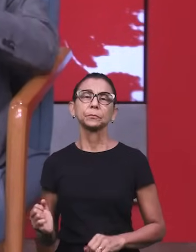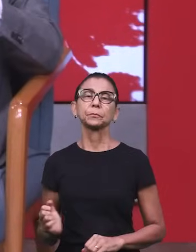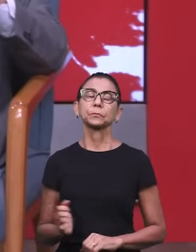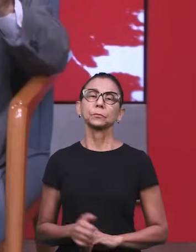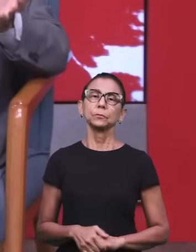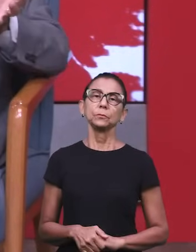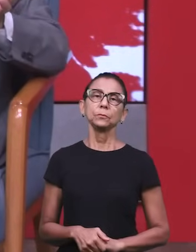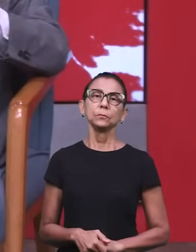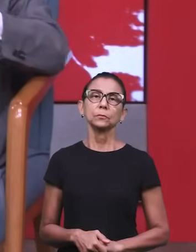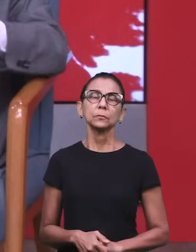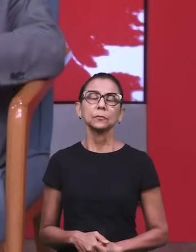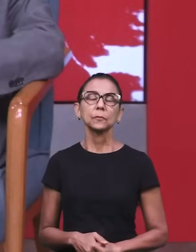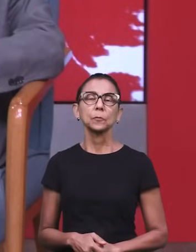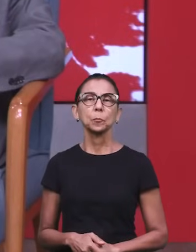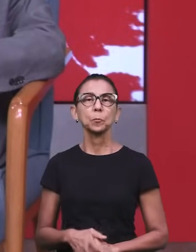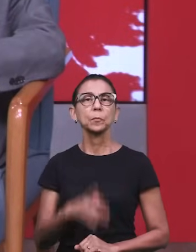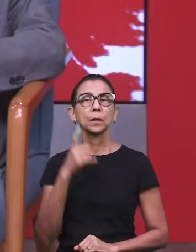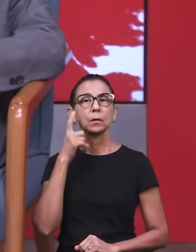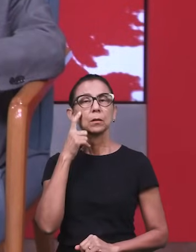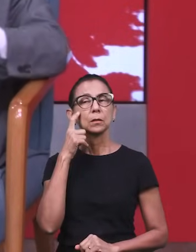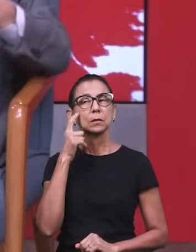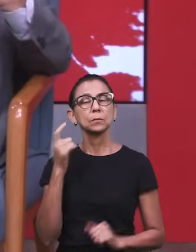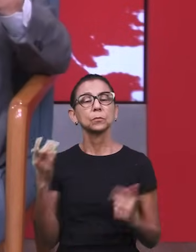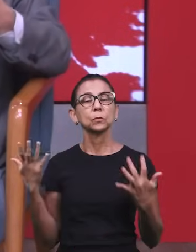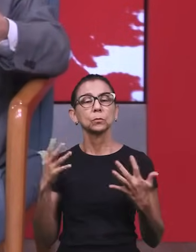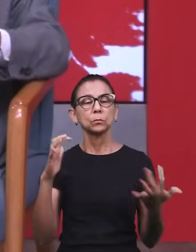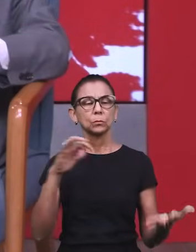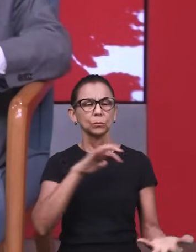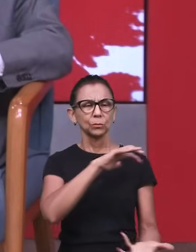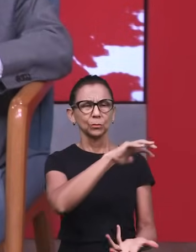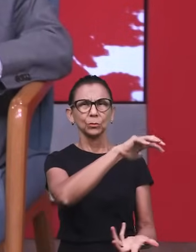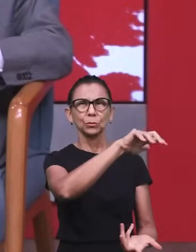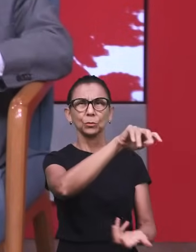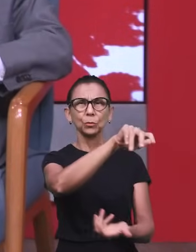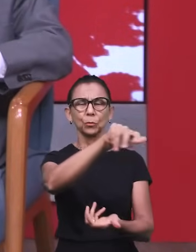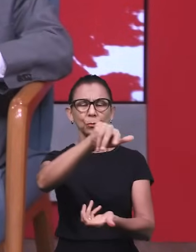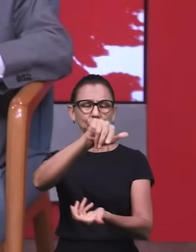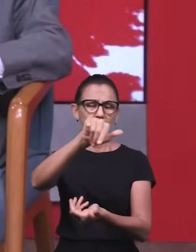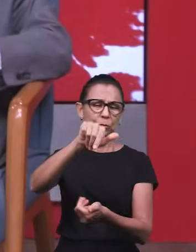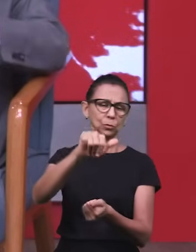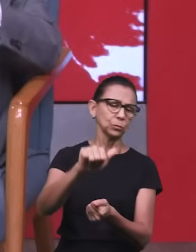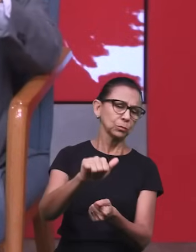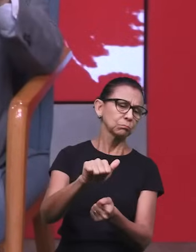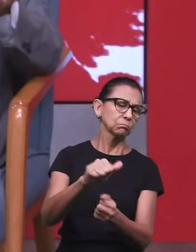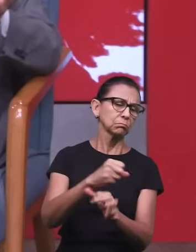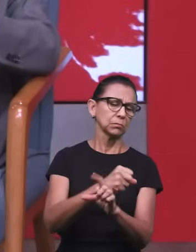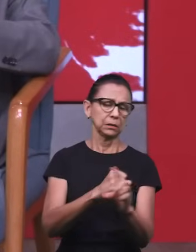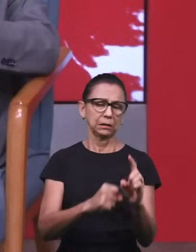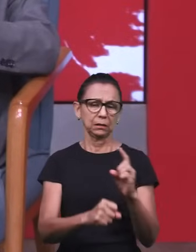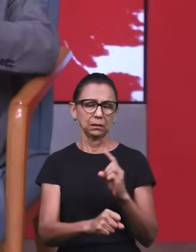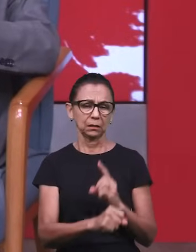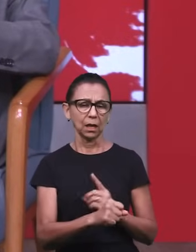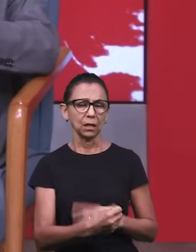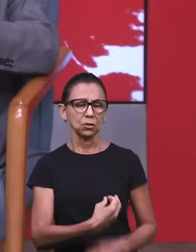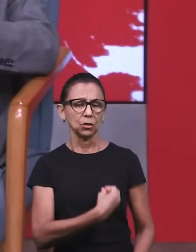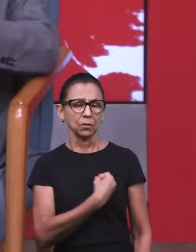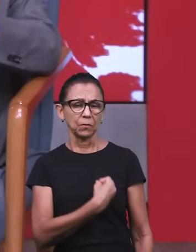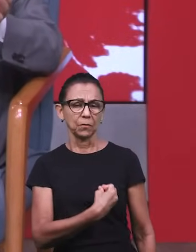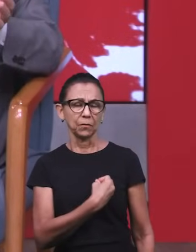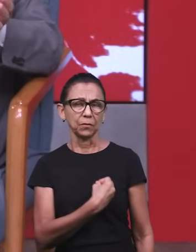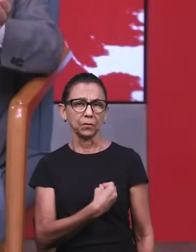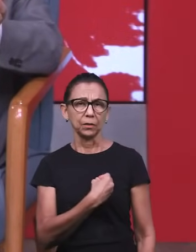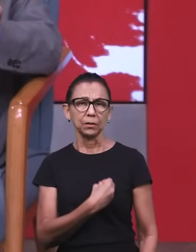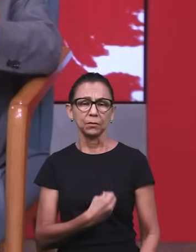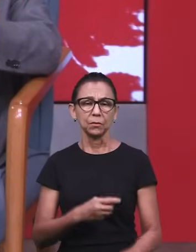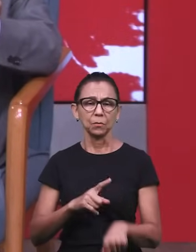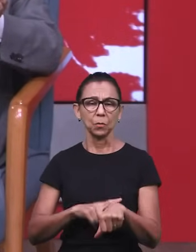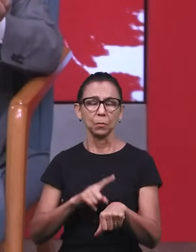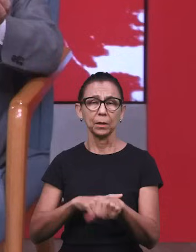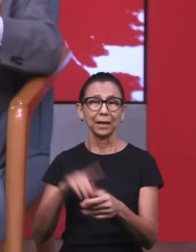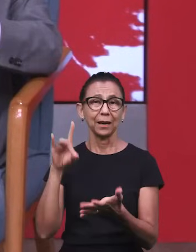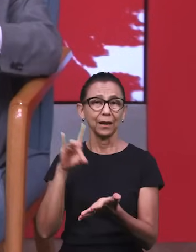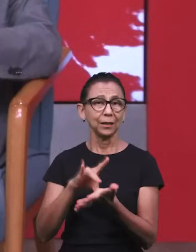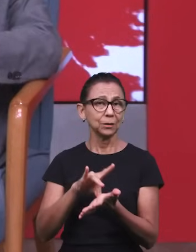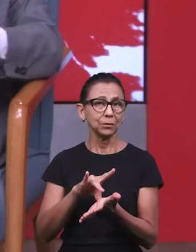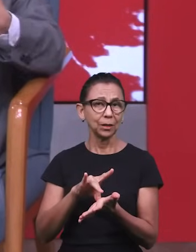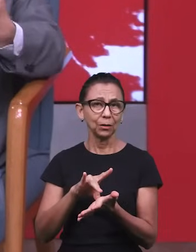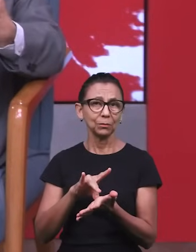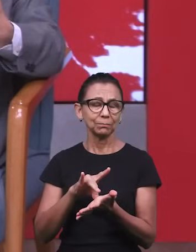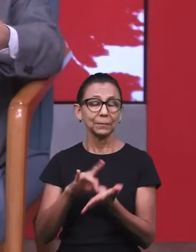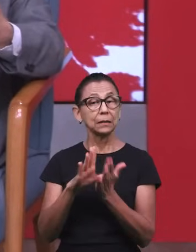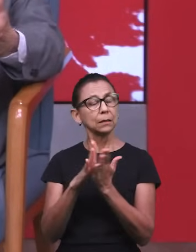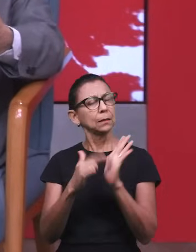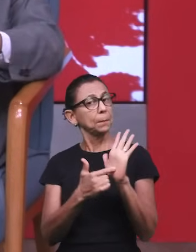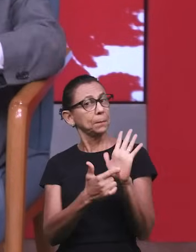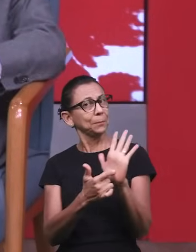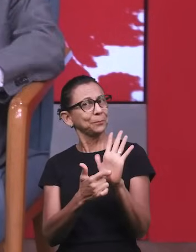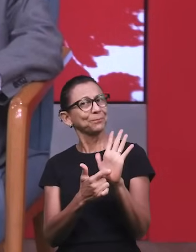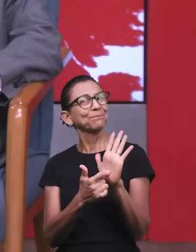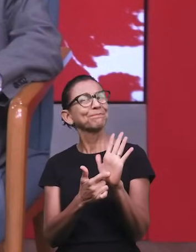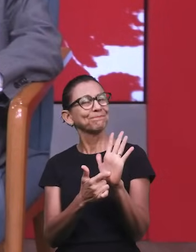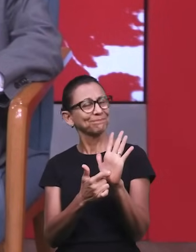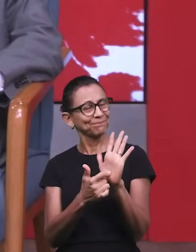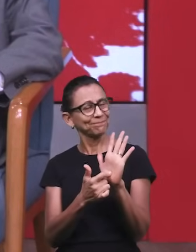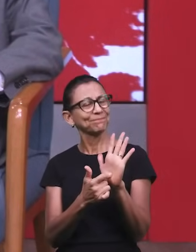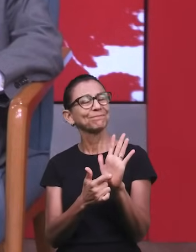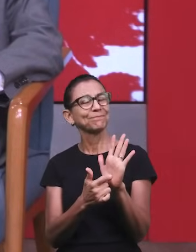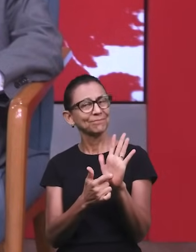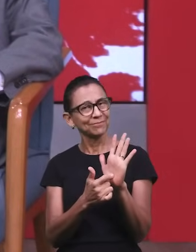de uma maneira geral está vivendo uma situação toda ela Evidente presente atual dentro da Bíblia